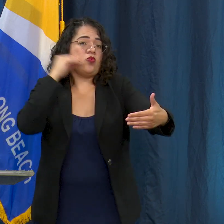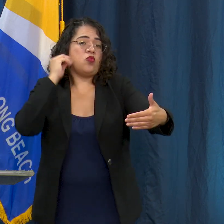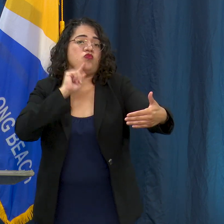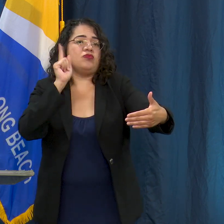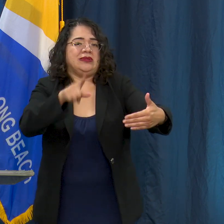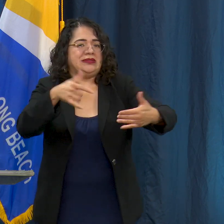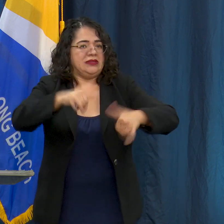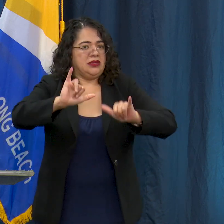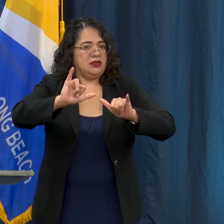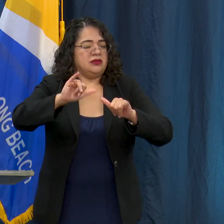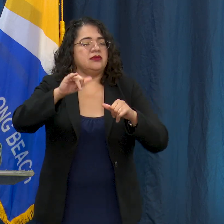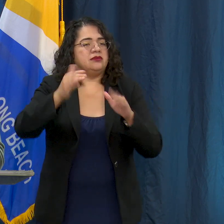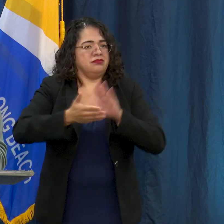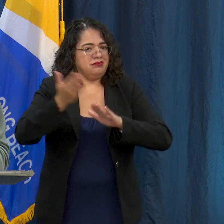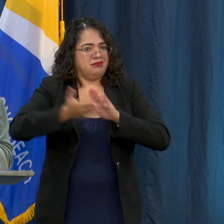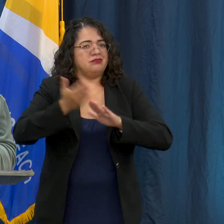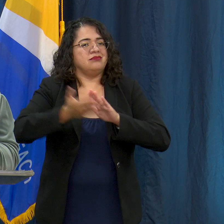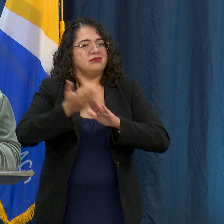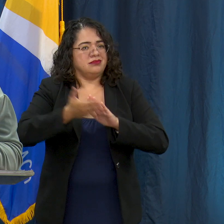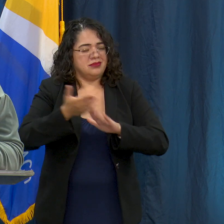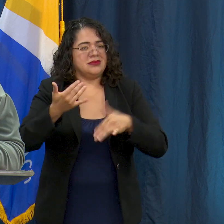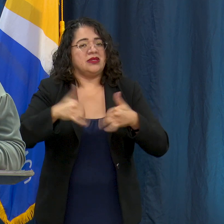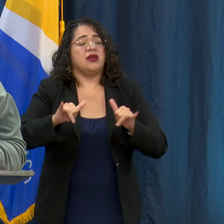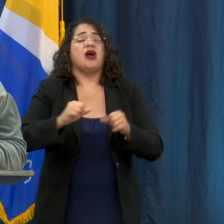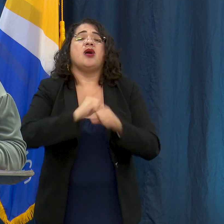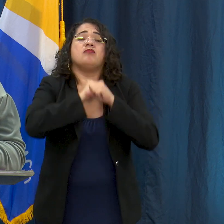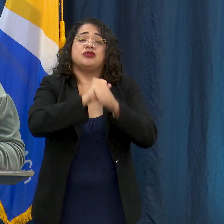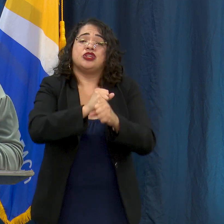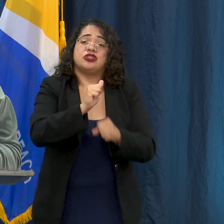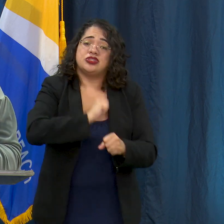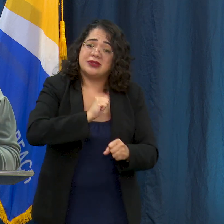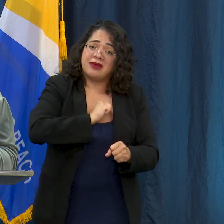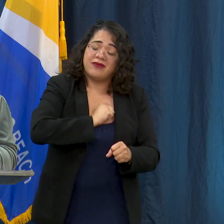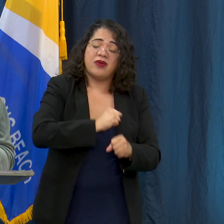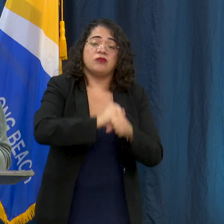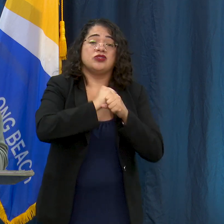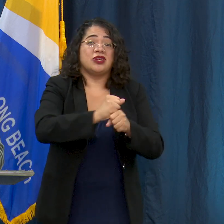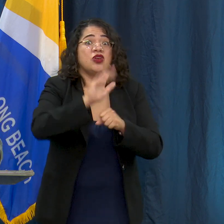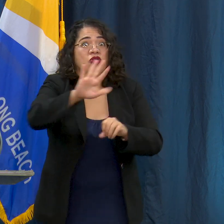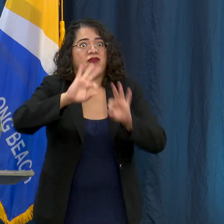usted sino que sus familias también y most ambien el recibido alguna